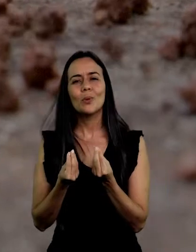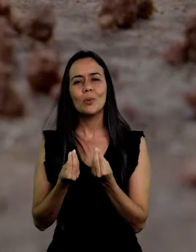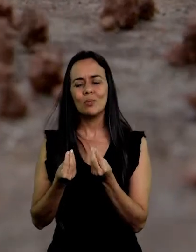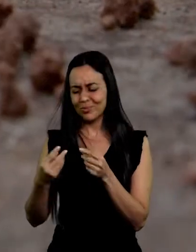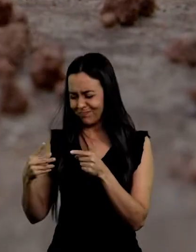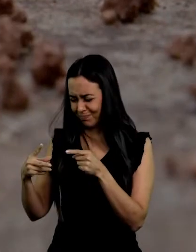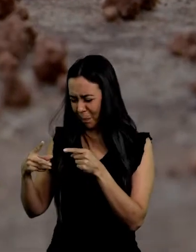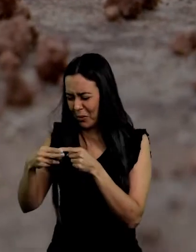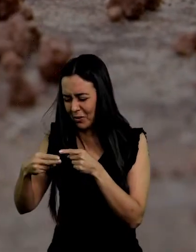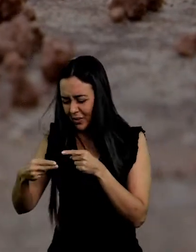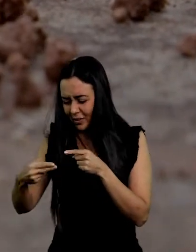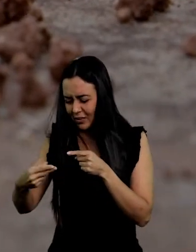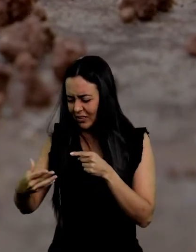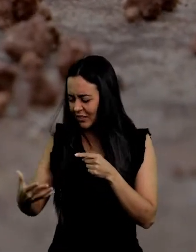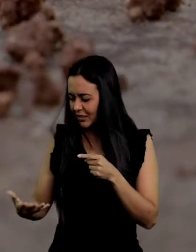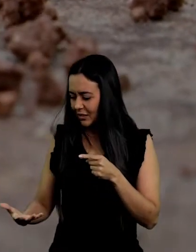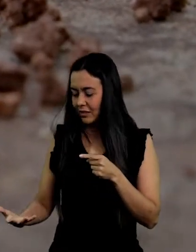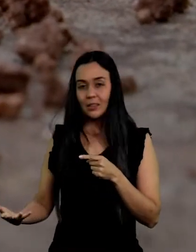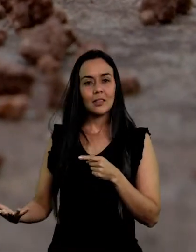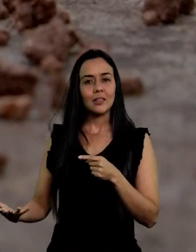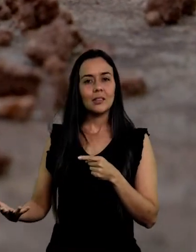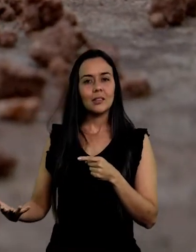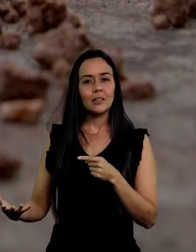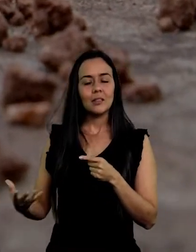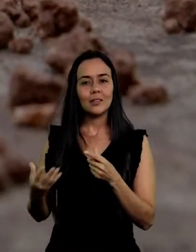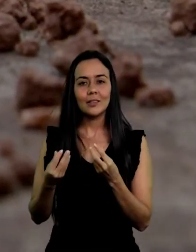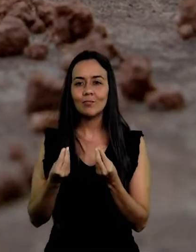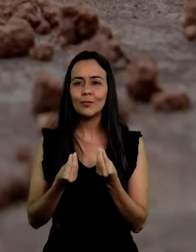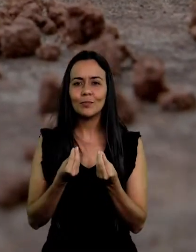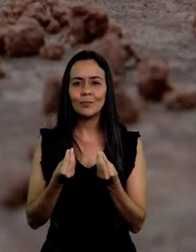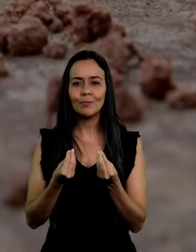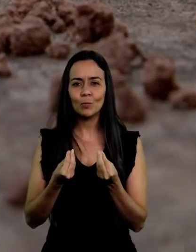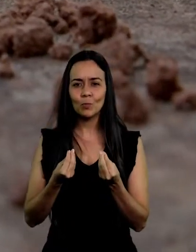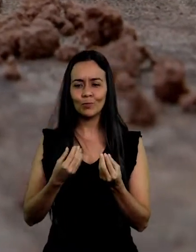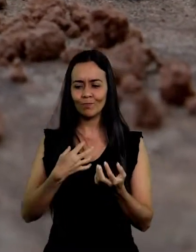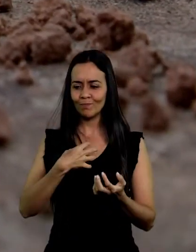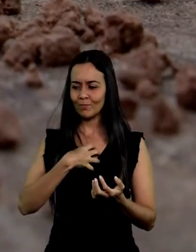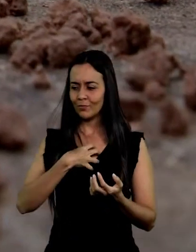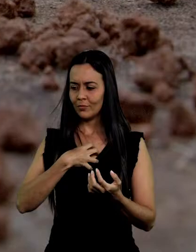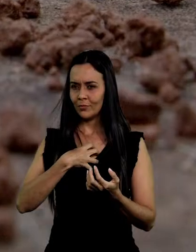é, de uma certa maneira, você também deixar um pouco de ser você.